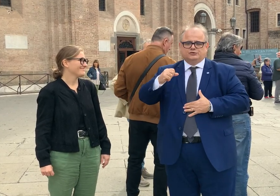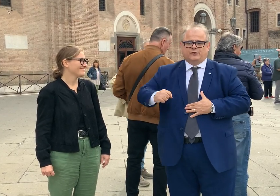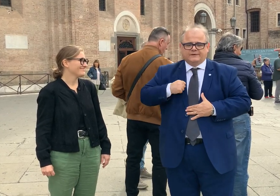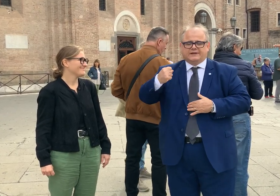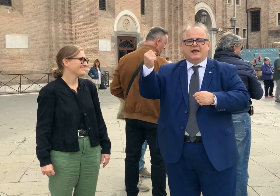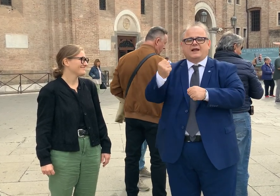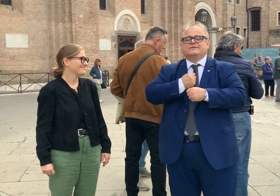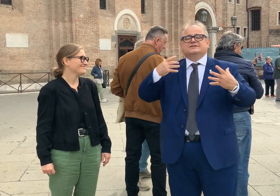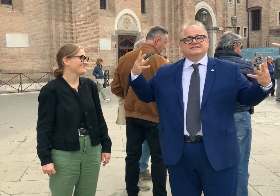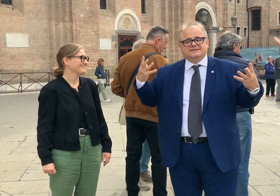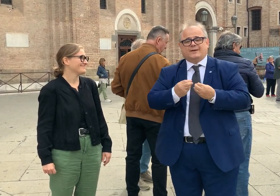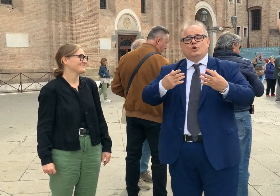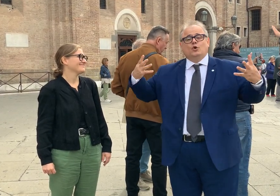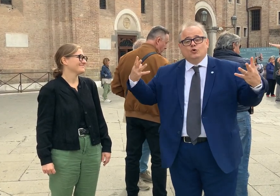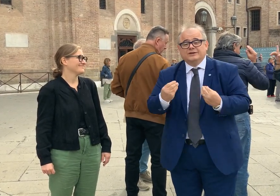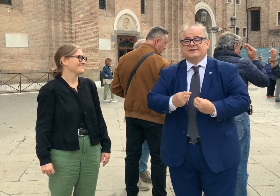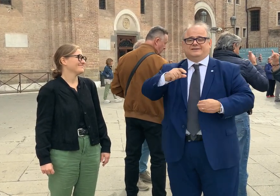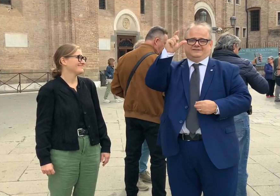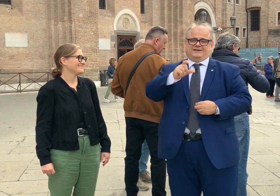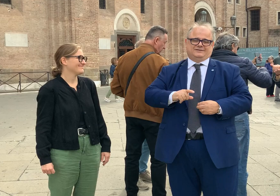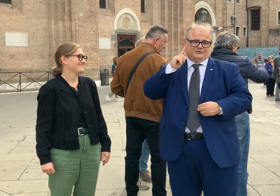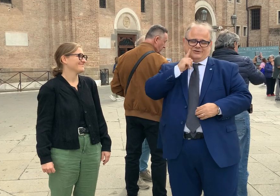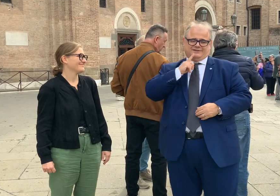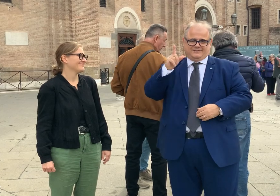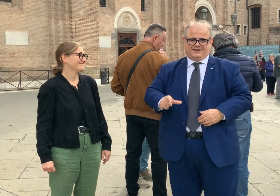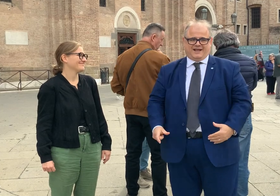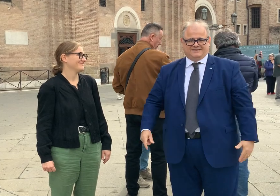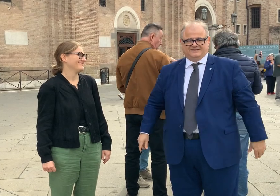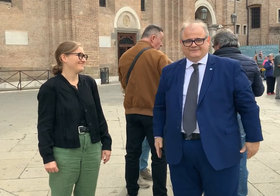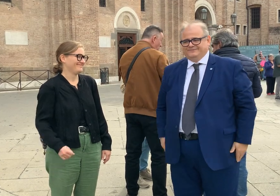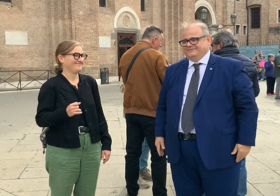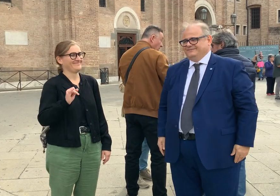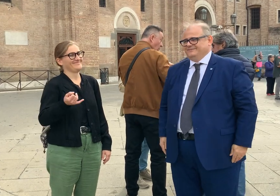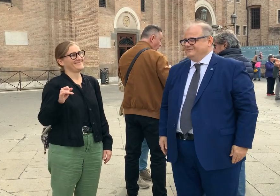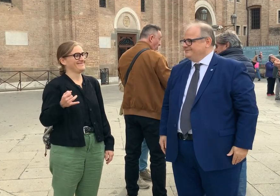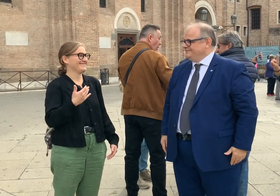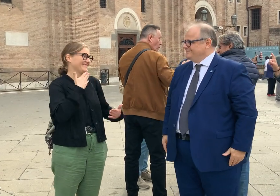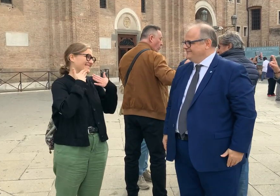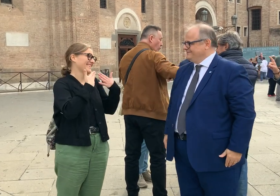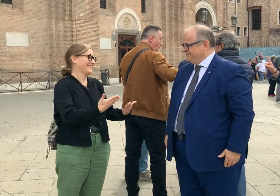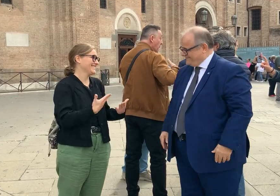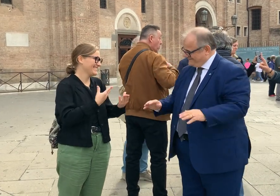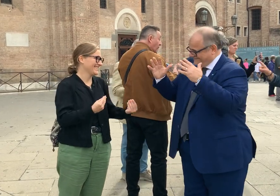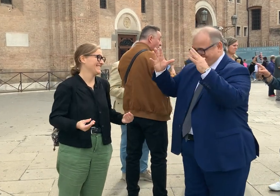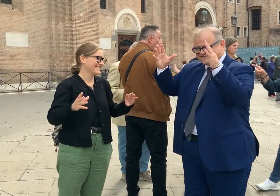Amare, soffrire e lavorare tutti insieme, uniti, i Sordi italiani. Sì, grazie tante.